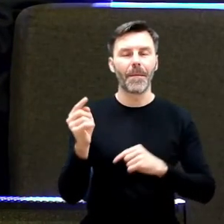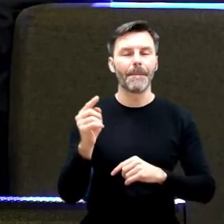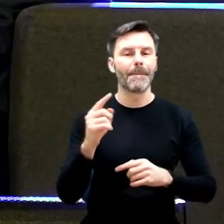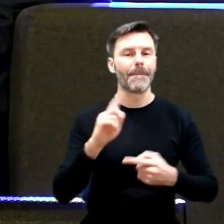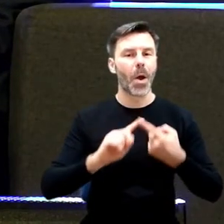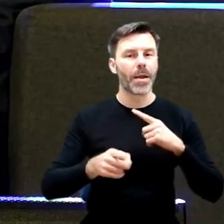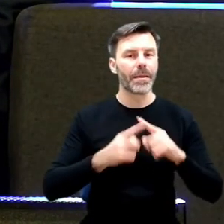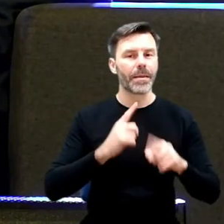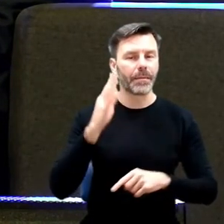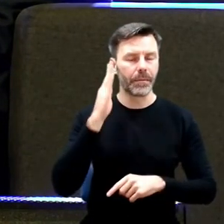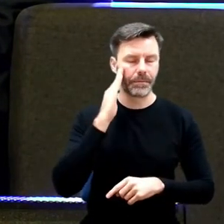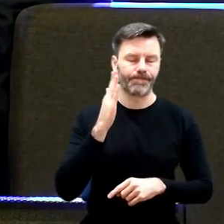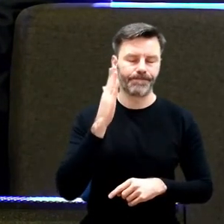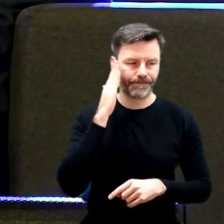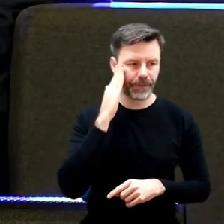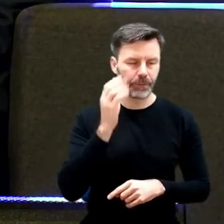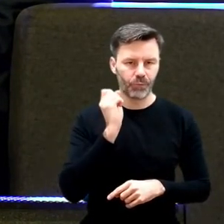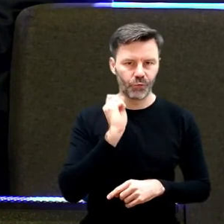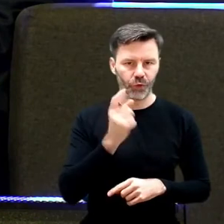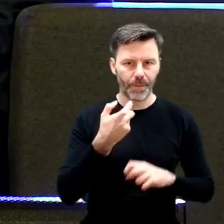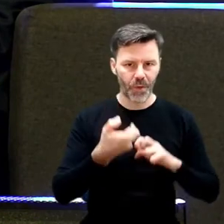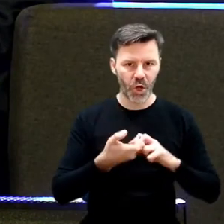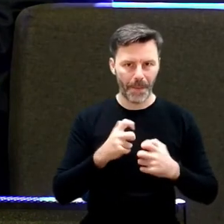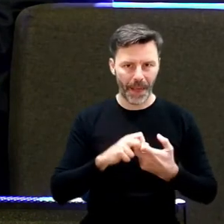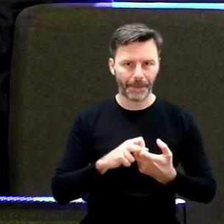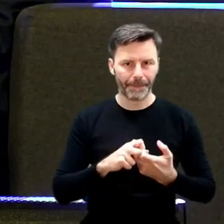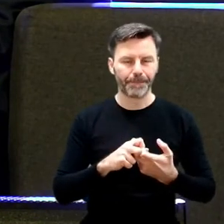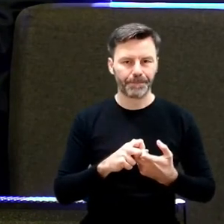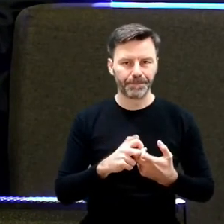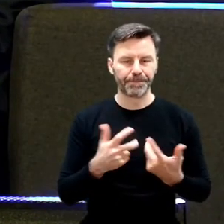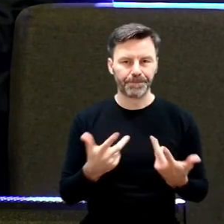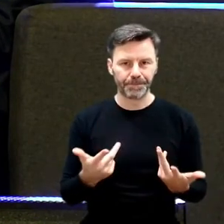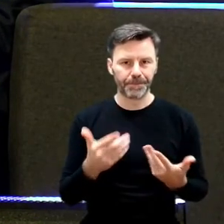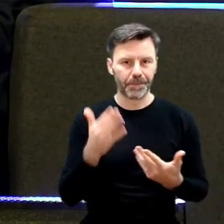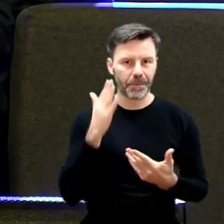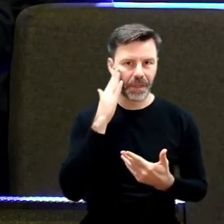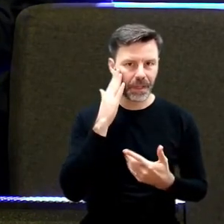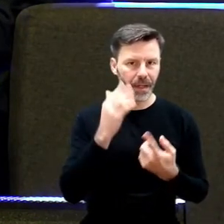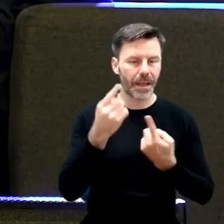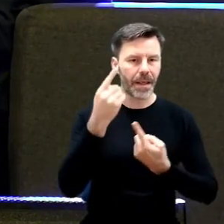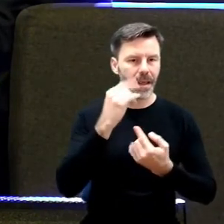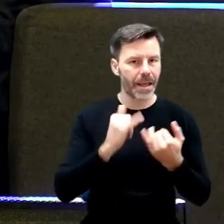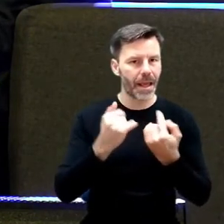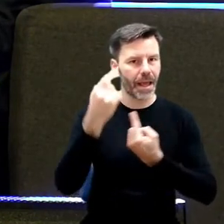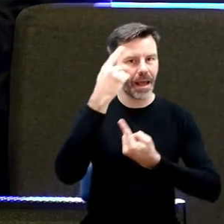jakie są z mieszkalnictwem i też myślenie o mieszkalnictwie gminnym,